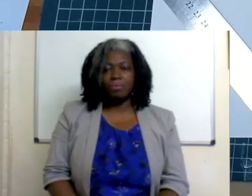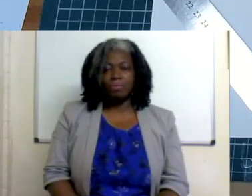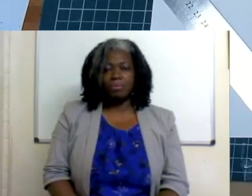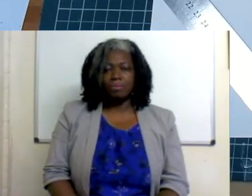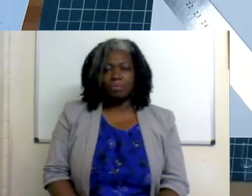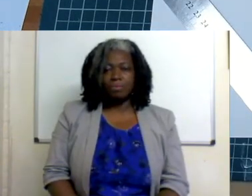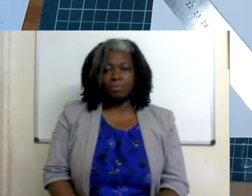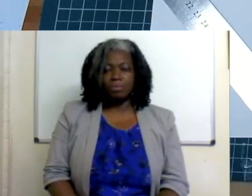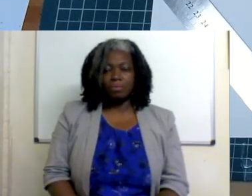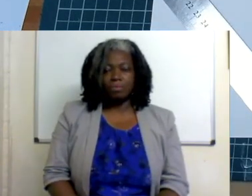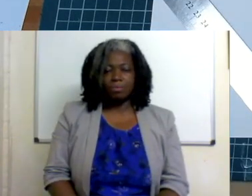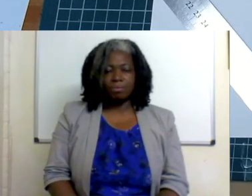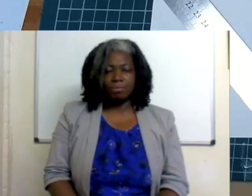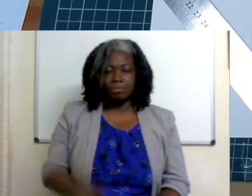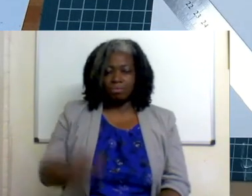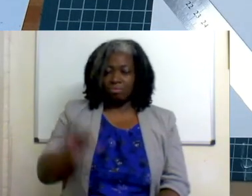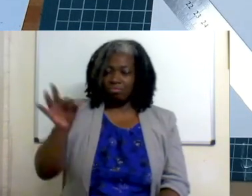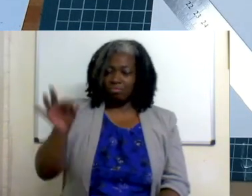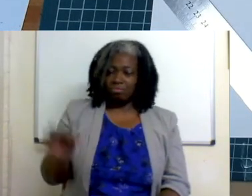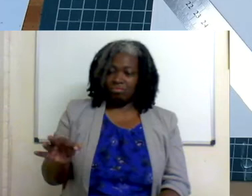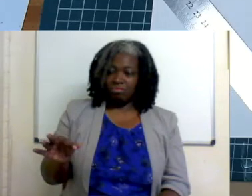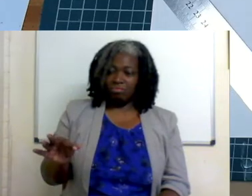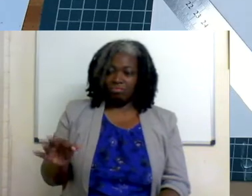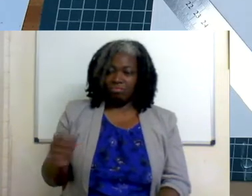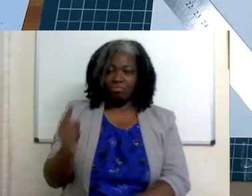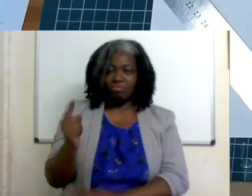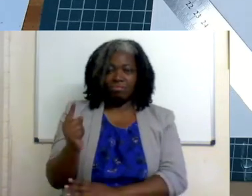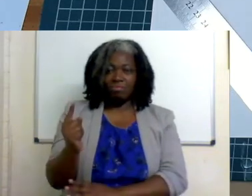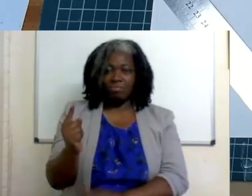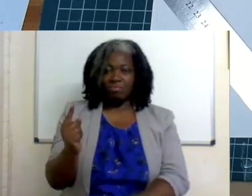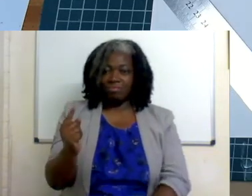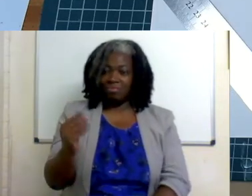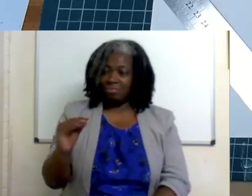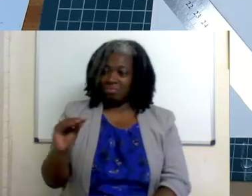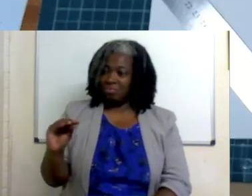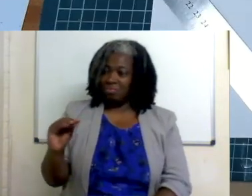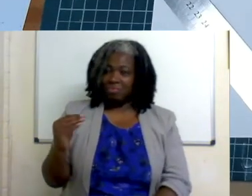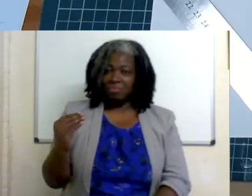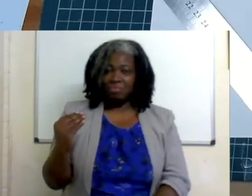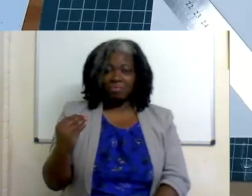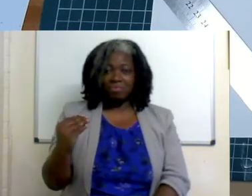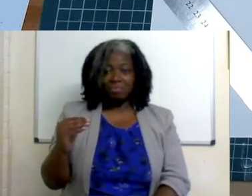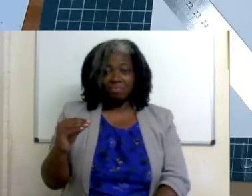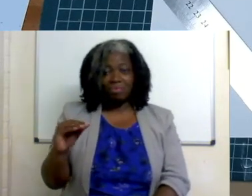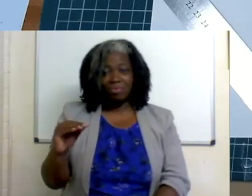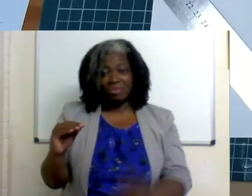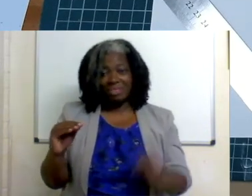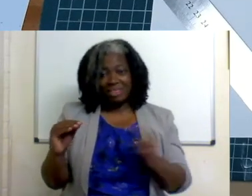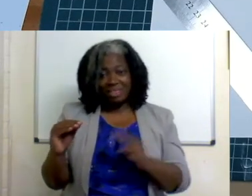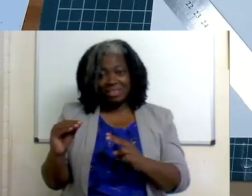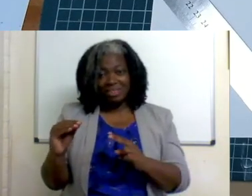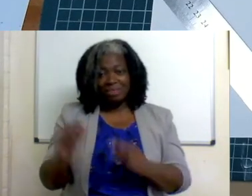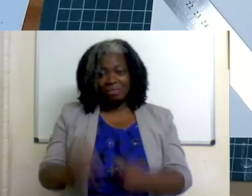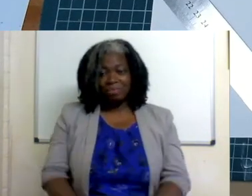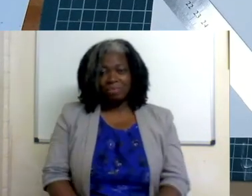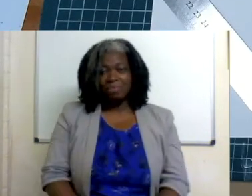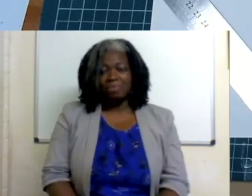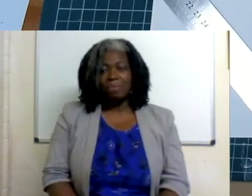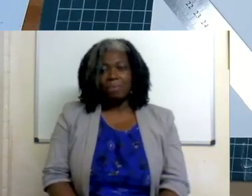je to! Co mame - jak vidite je to v uhlu, je to ta kachna, a ted ji